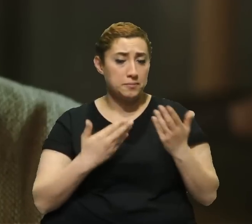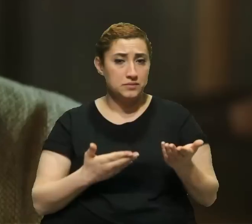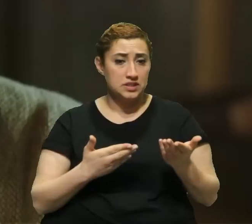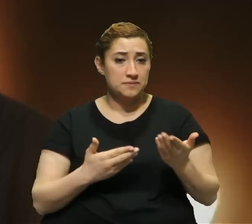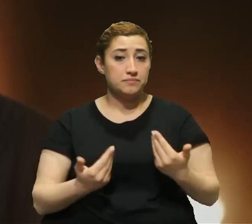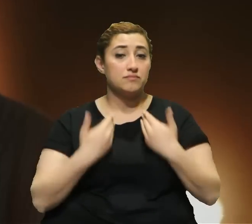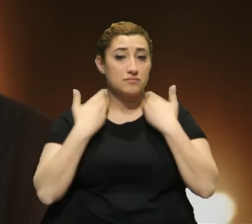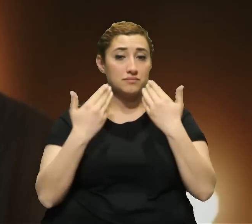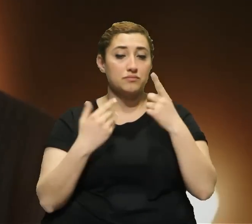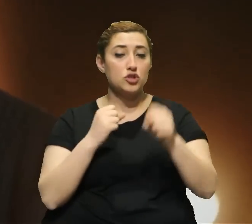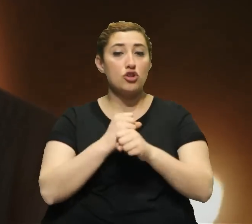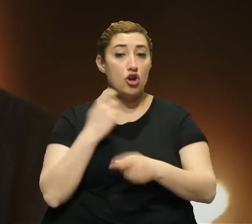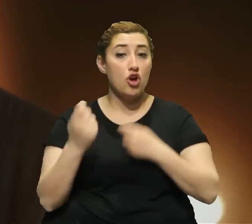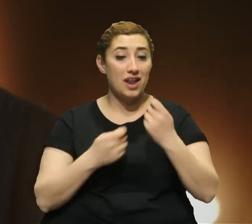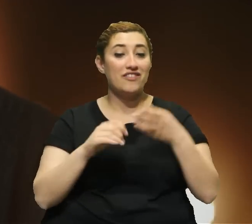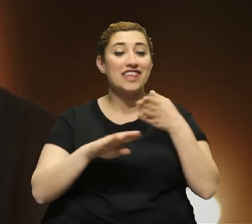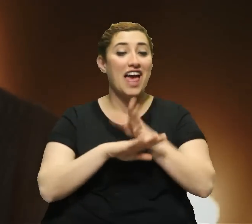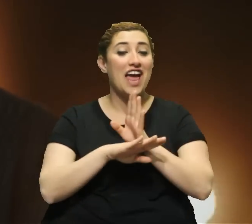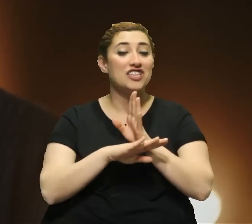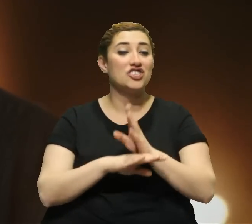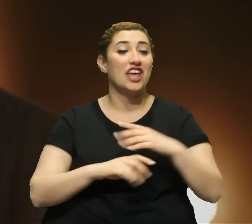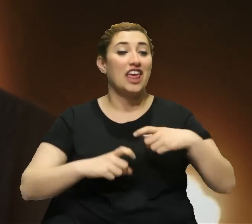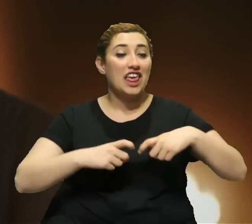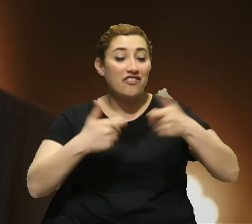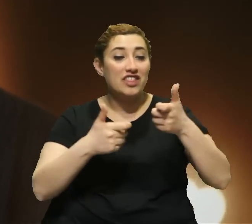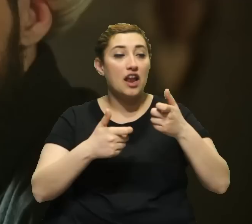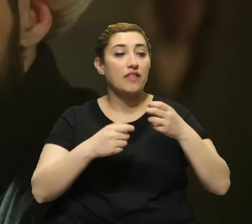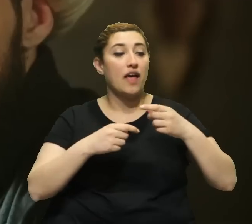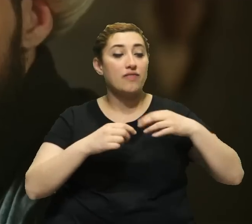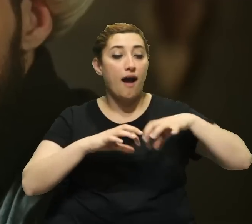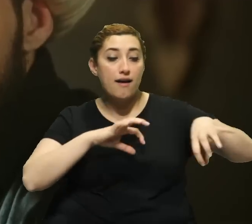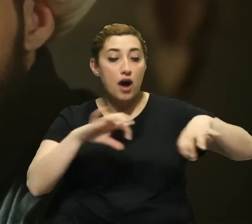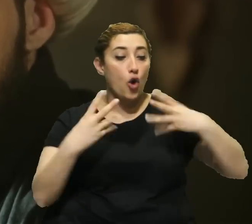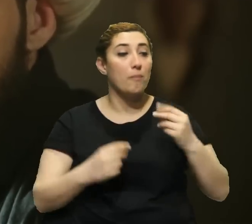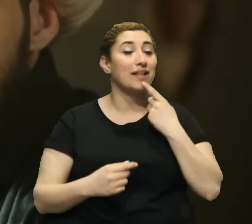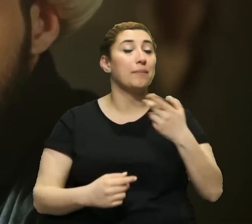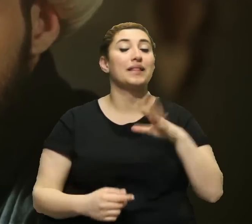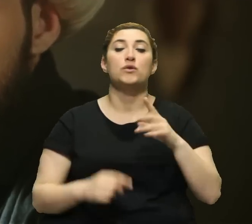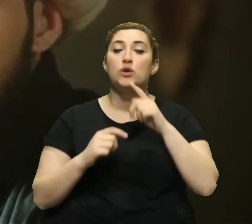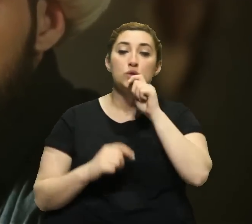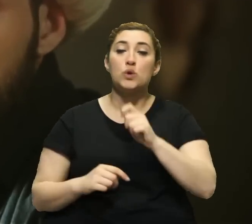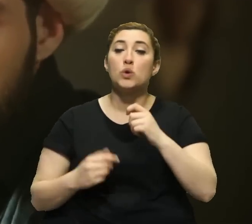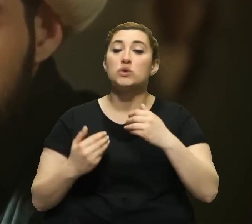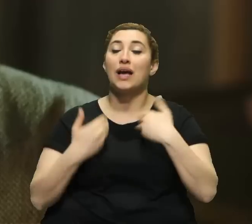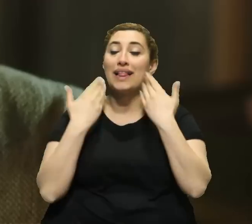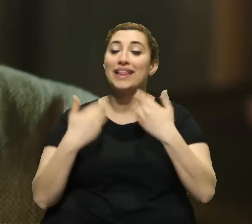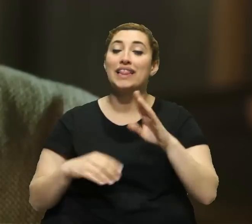Kadı’nın bir görevi de hakikati iftiradan ayırmak değil mi ola ki? Söz Kadı’nın değil, şeriatındır.